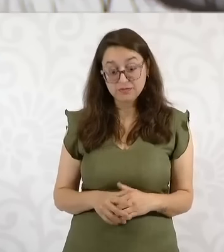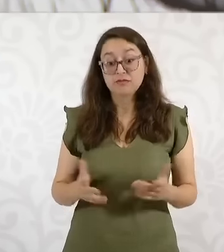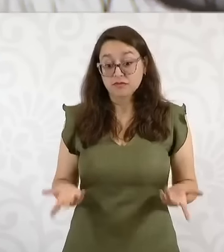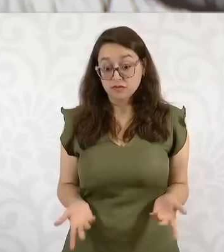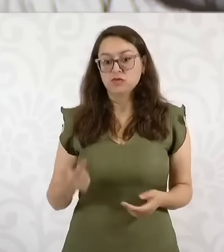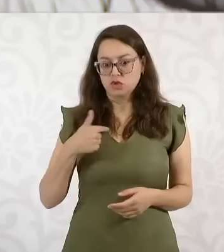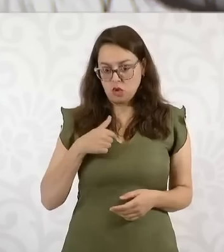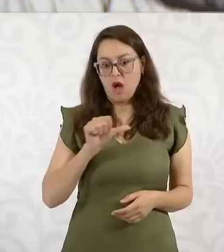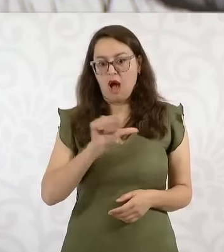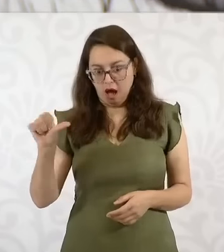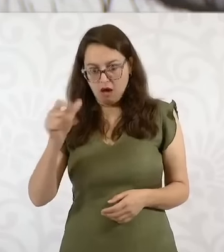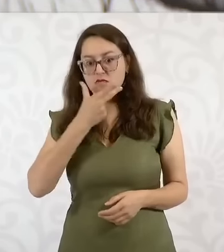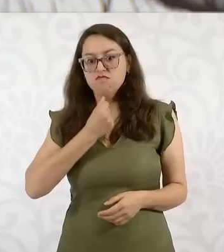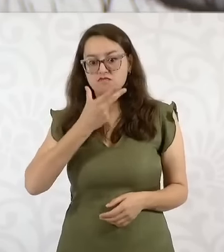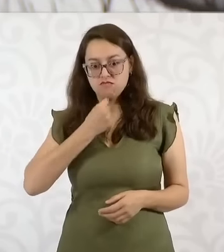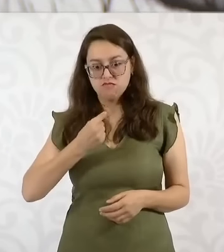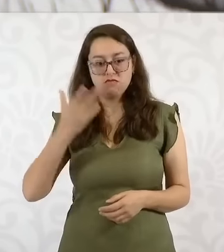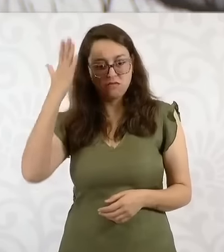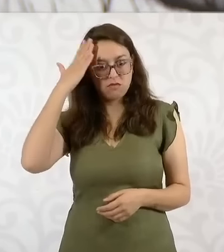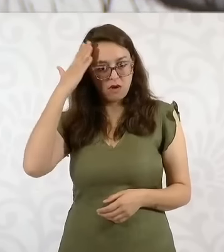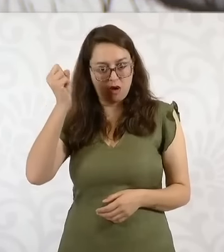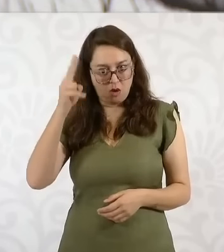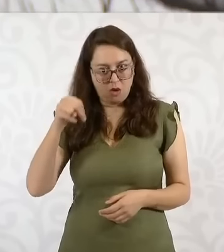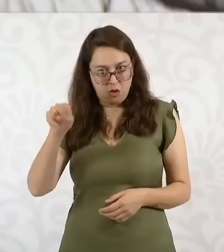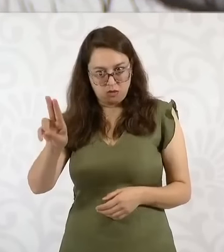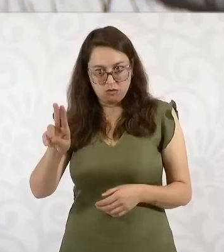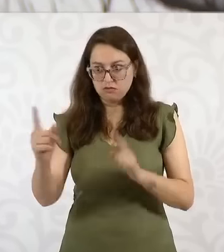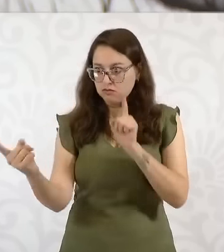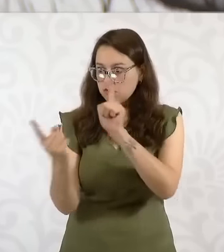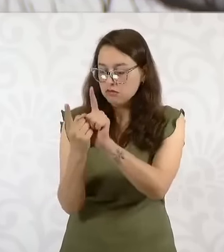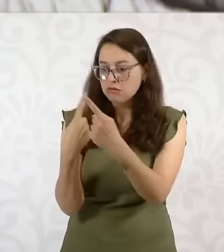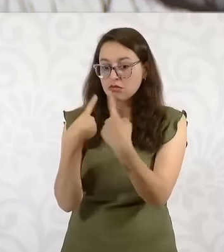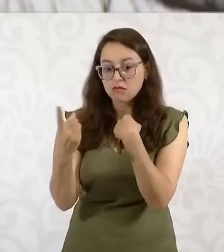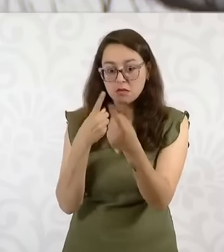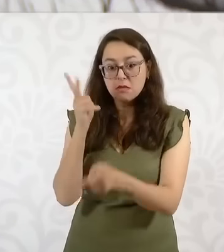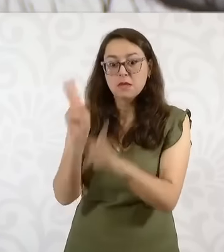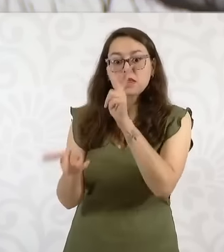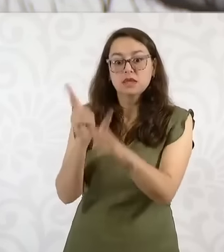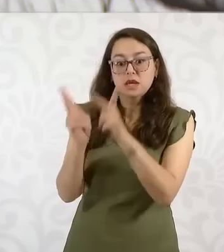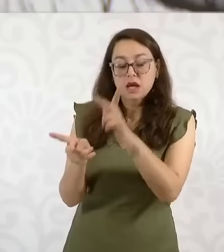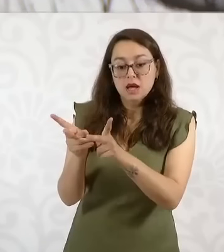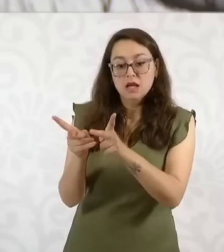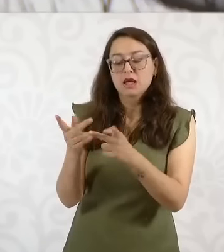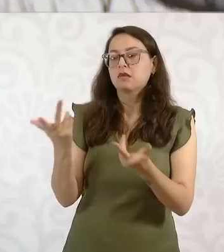Comisionado cuando estuvo en México, si nos podían ayudar a tener algunos expertos independientes que